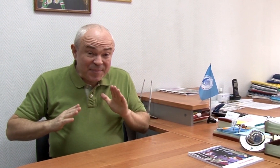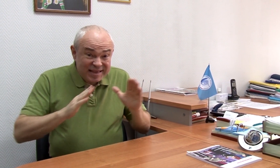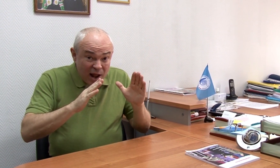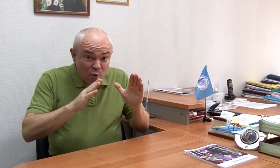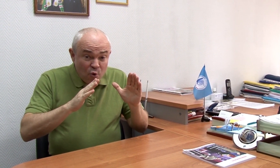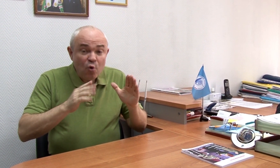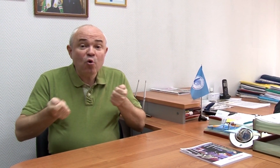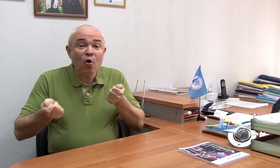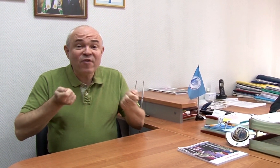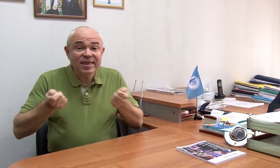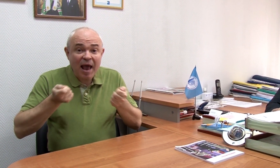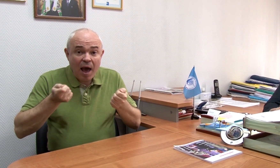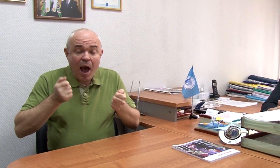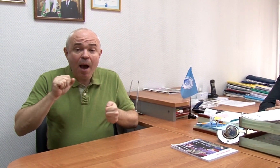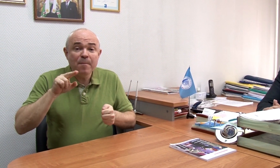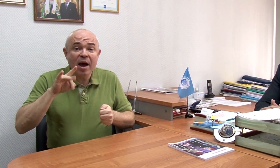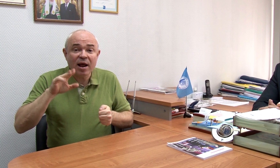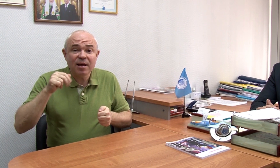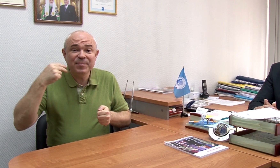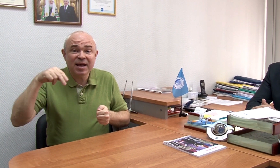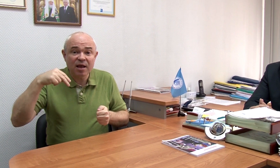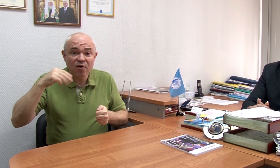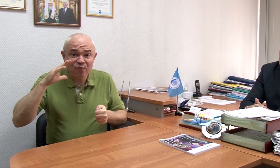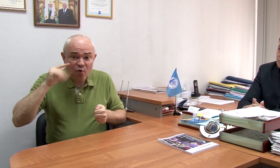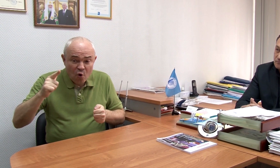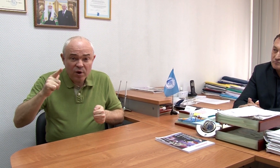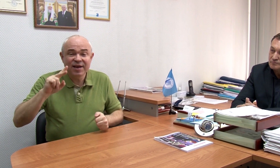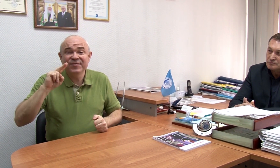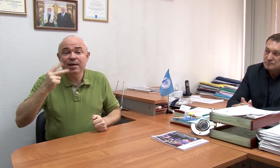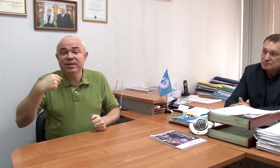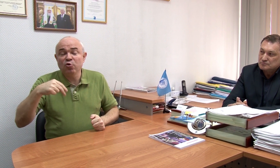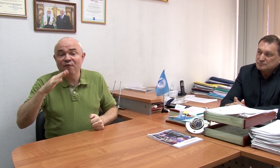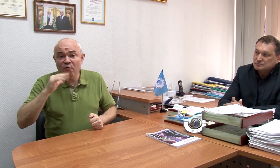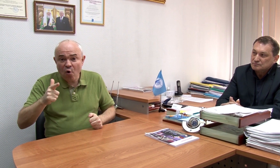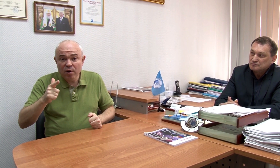...заместителю руководителя аппарата президента ВОГ, вице-президенту ВОГ